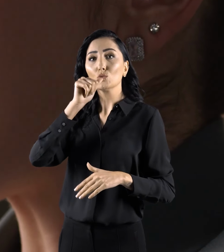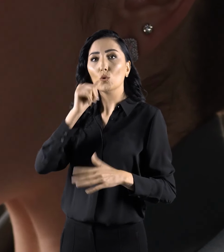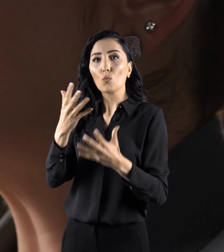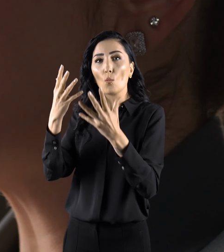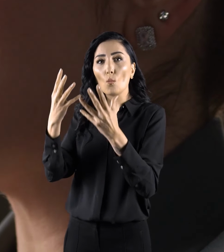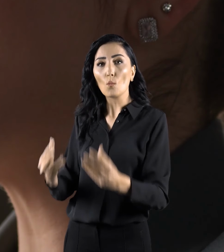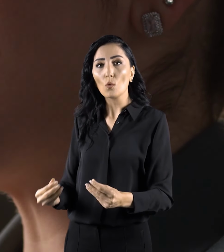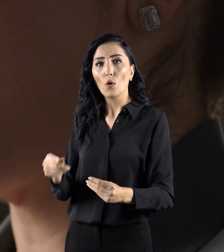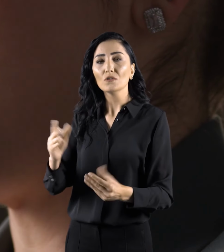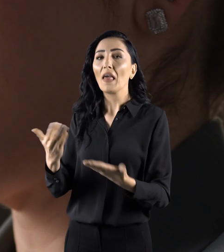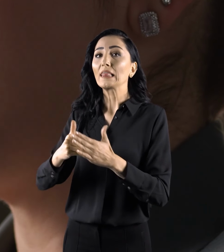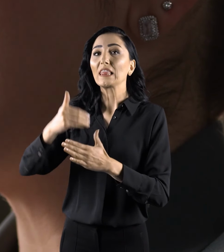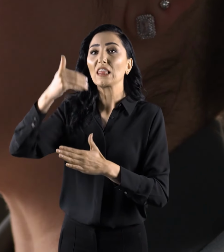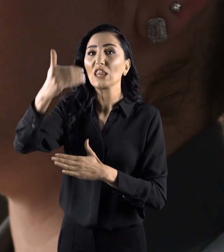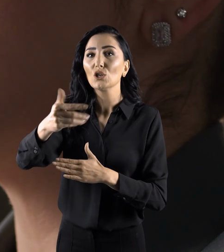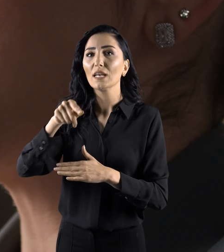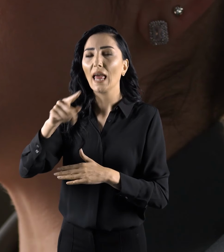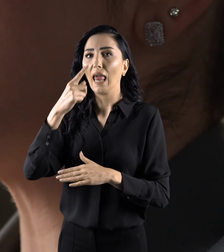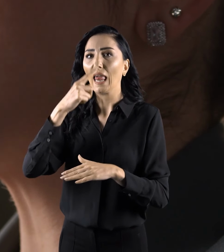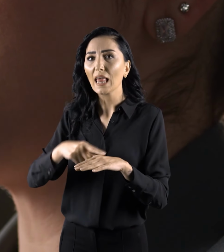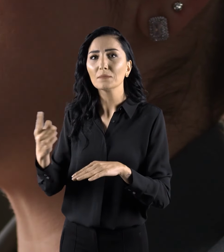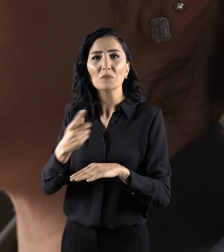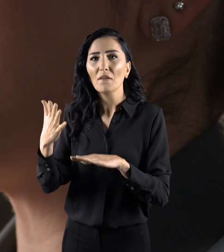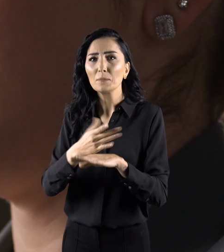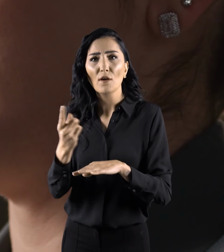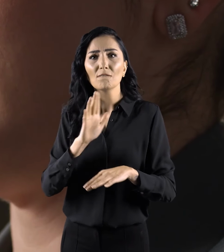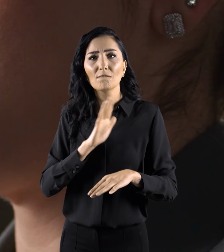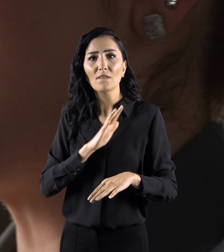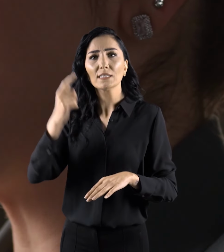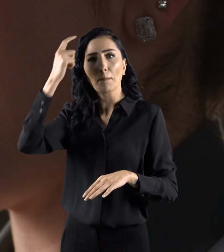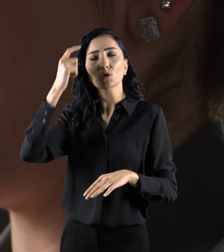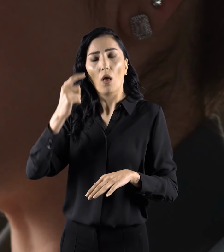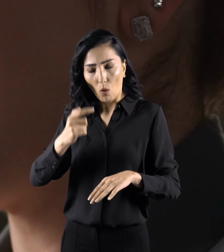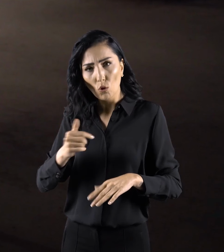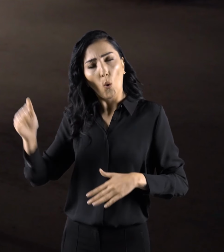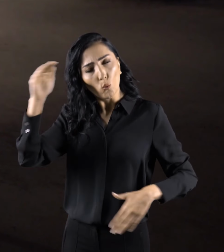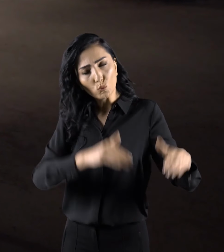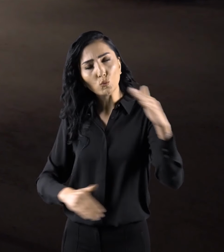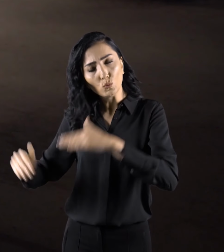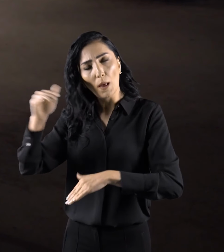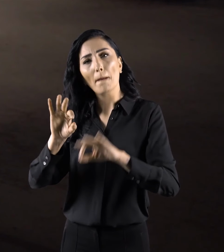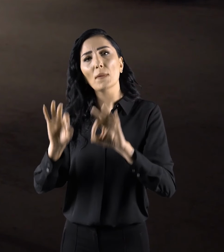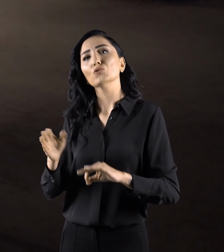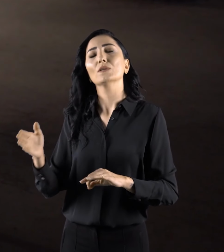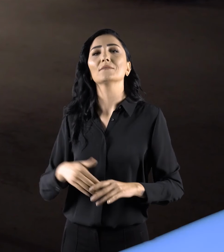Eğer sizi suya çekecek ya da dışarıya çıkaracağını inandığınız cisimler varsa başınız önünde yüzmeye başlayın.